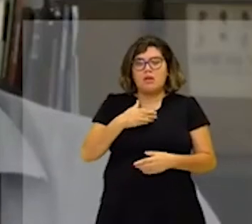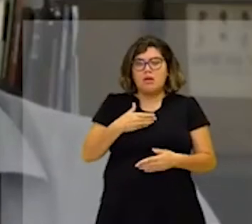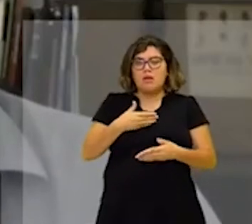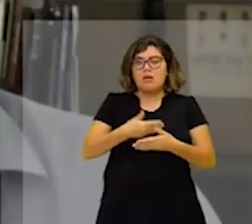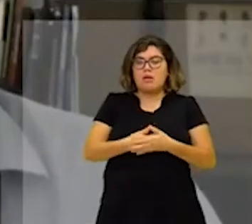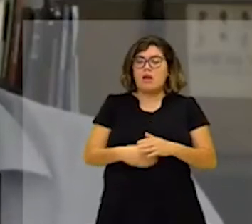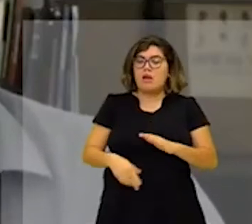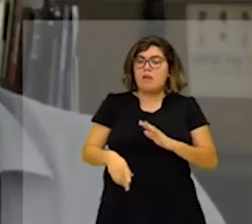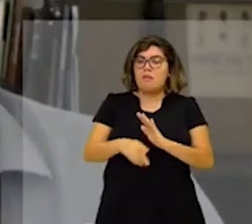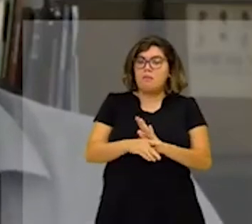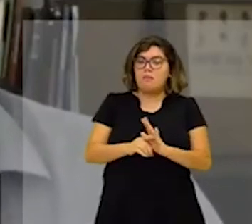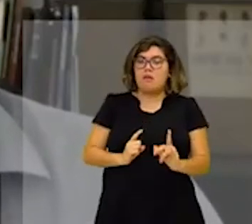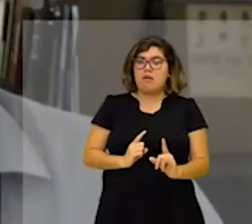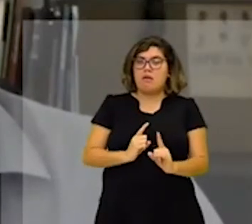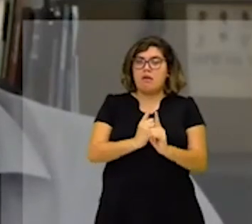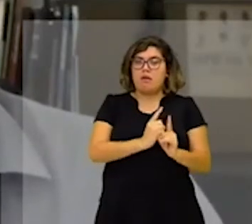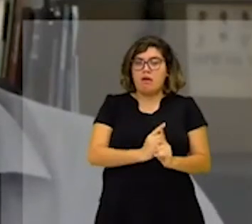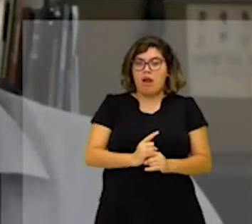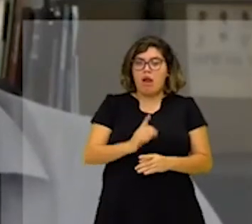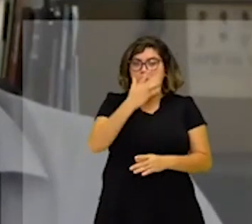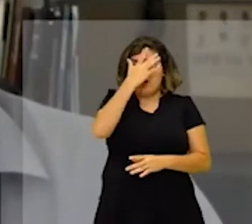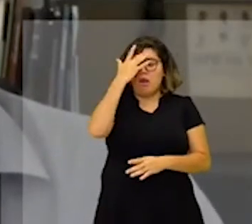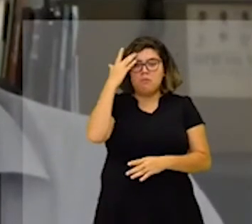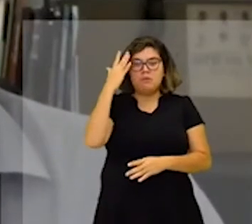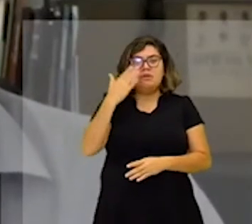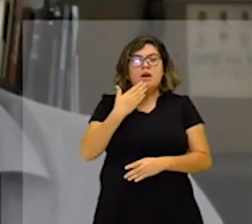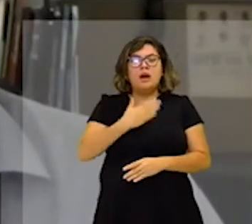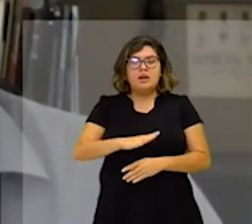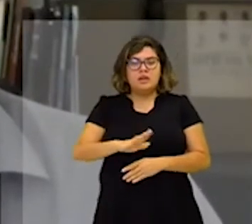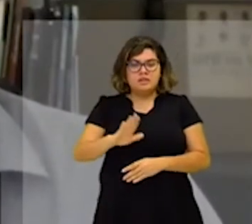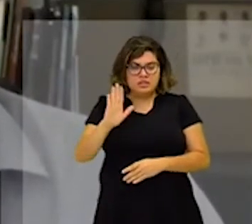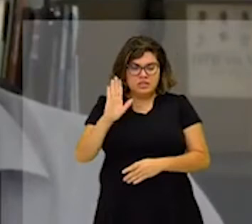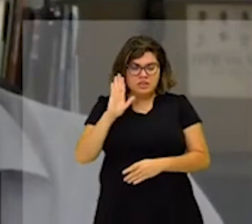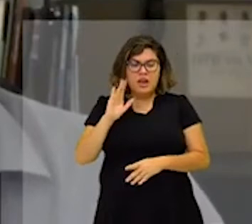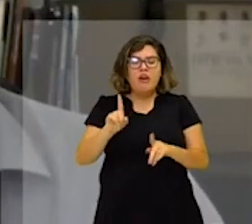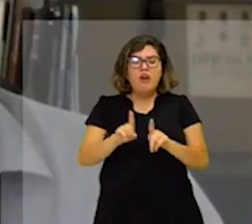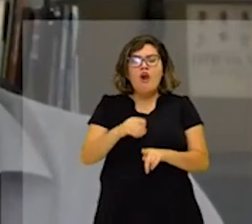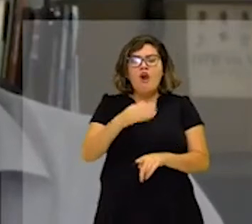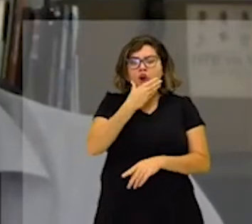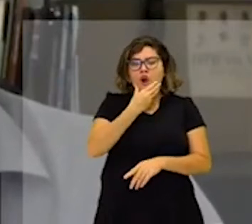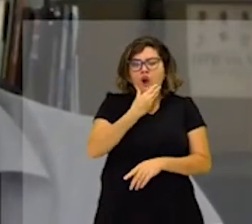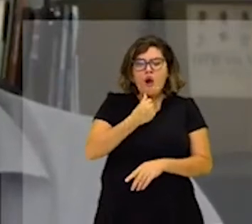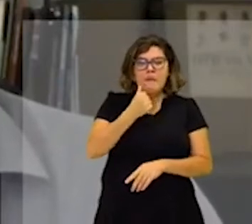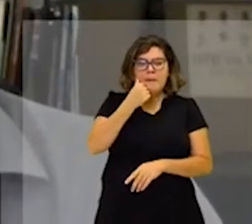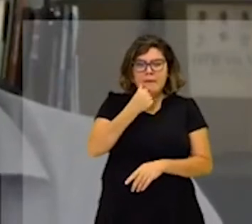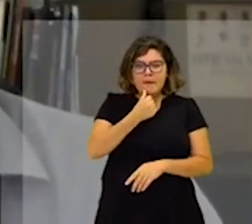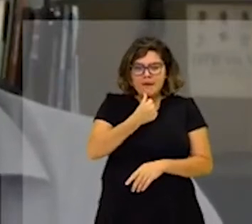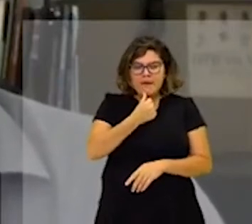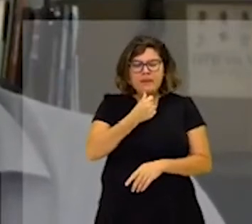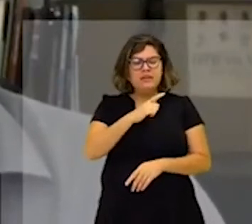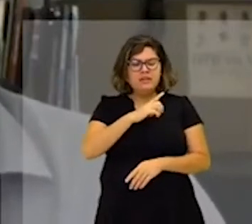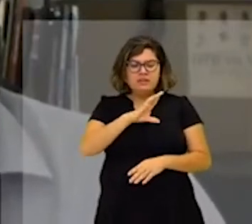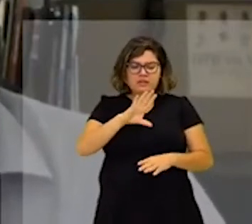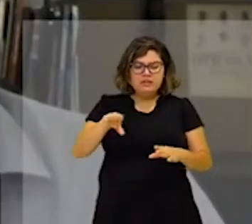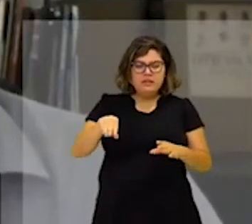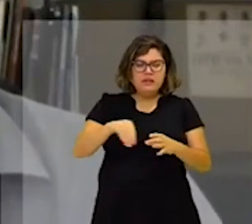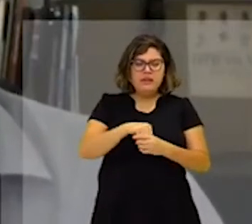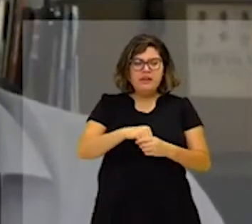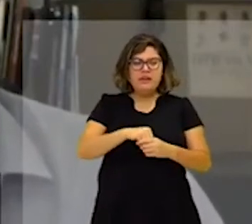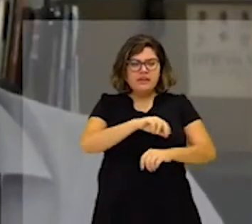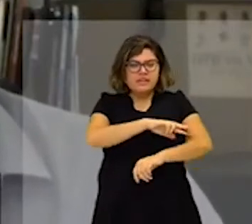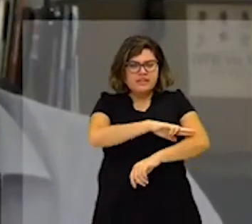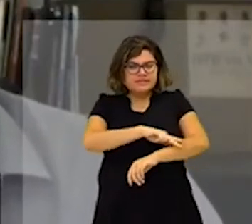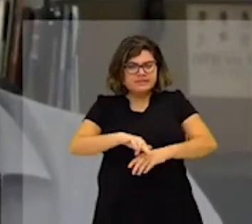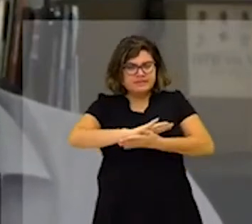de eleitora de candidatos e candidatas quanto ao pertencimento racial isso aí é de 2014